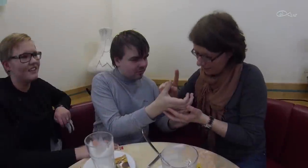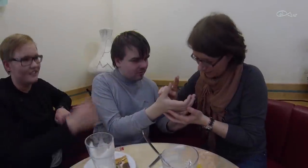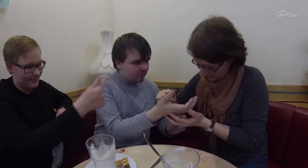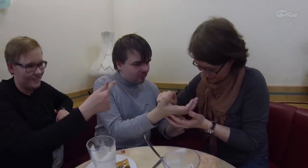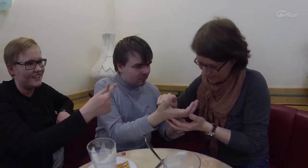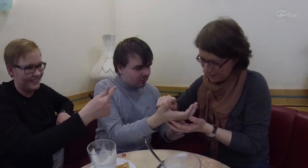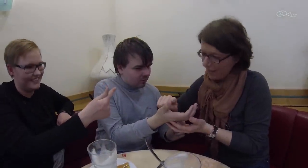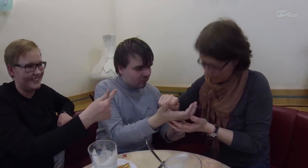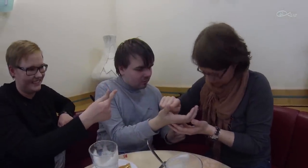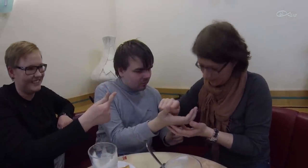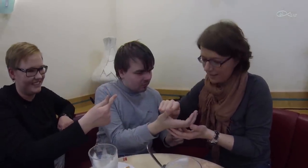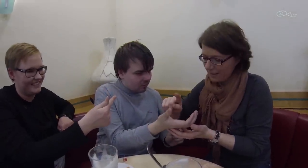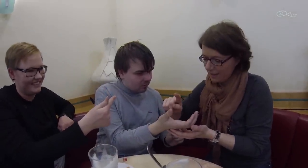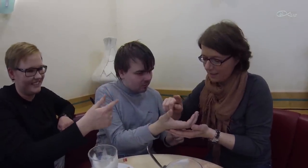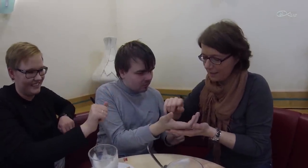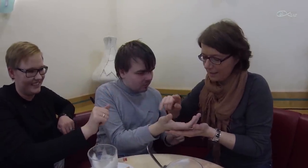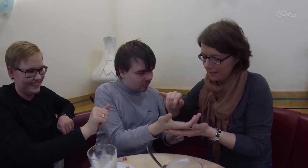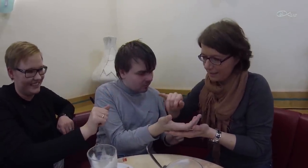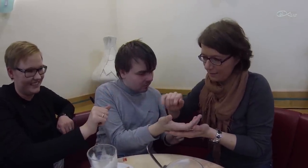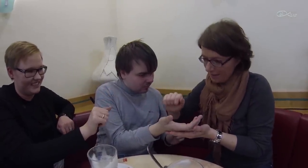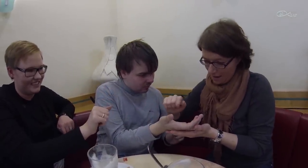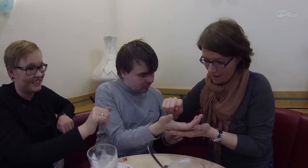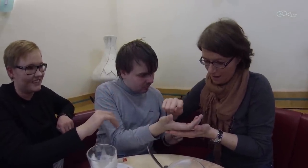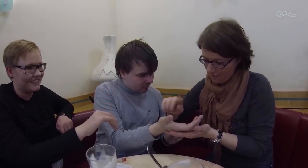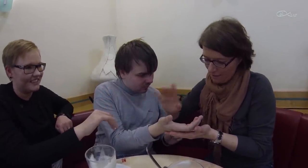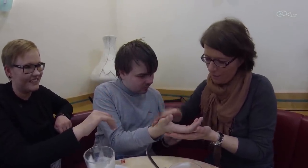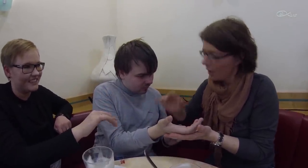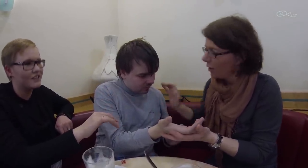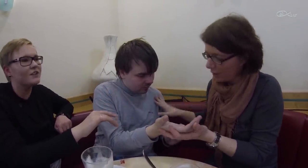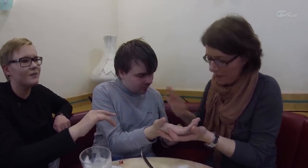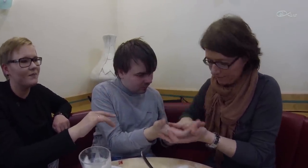T A, Nein, nochmal